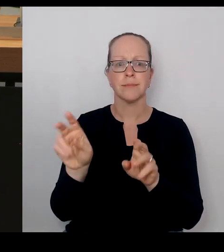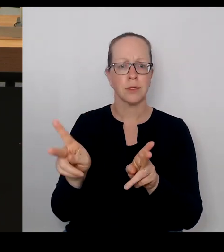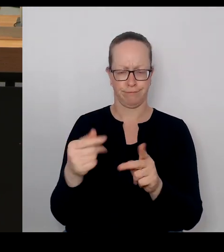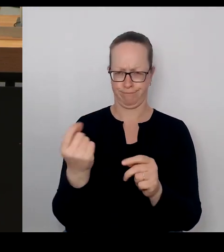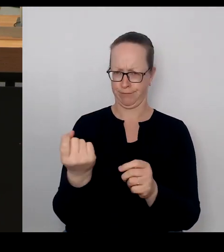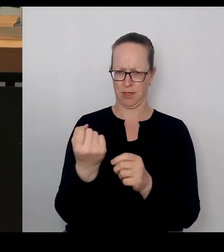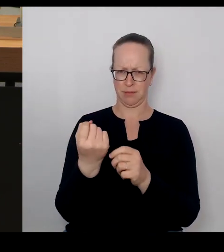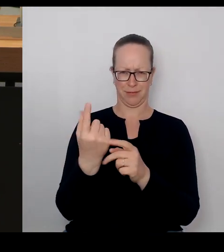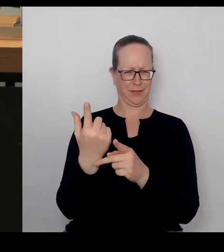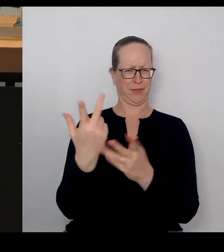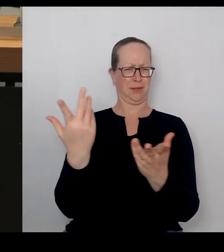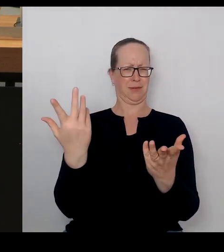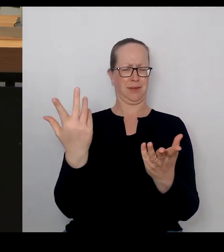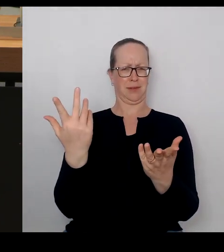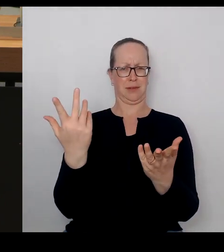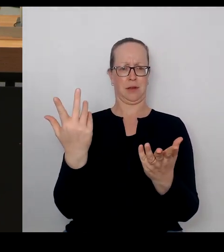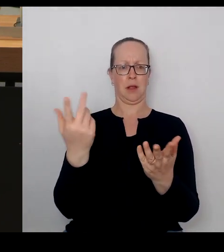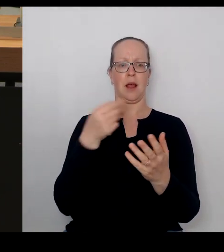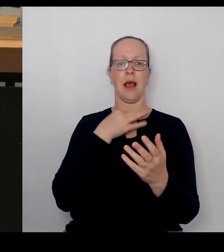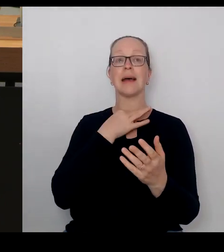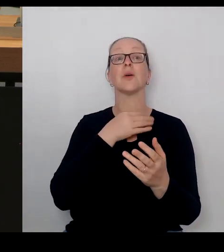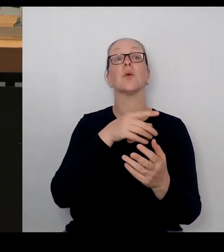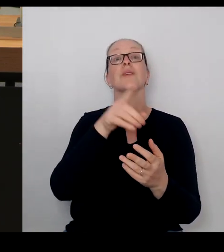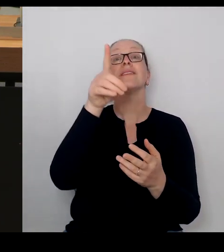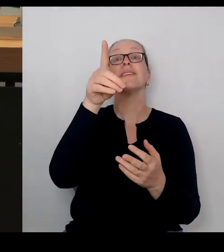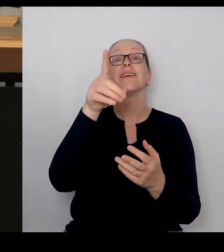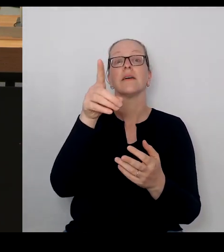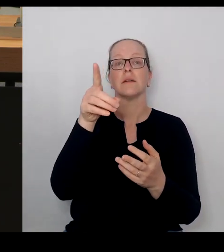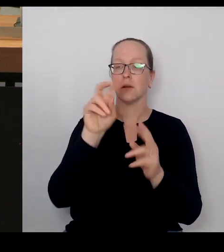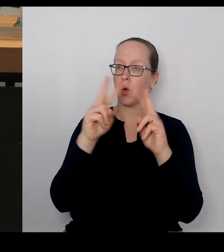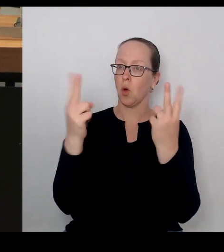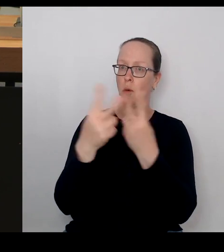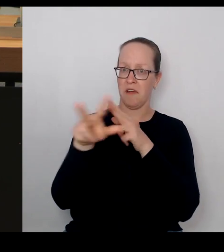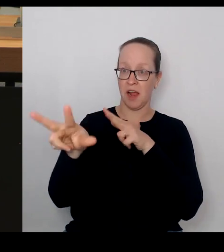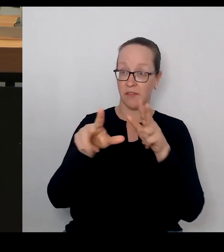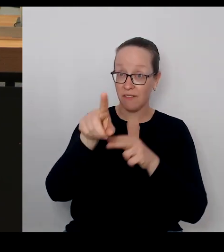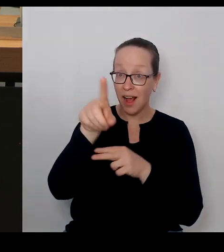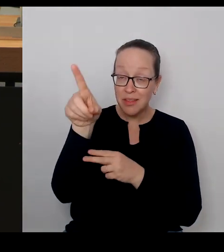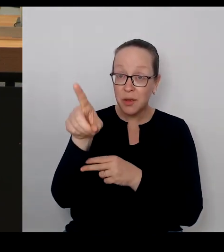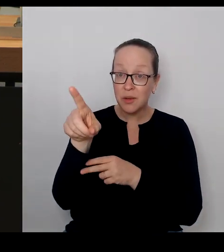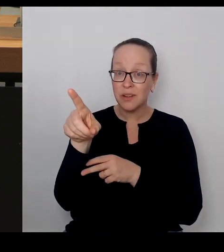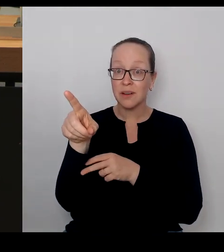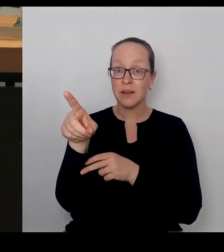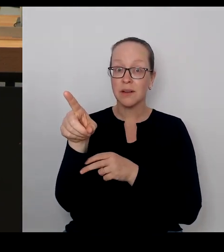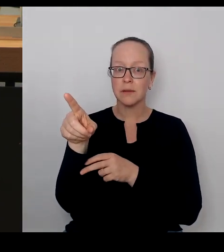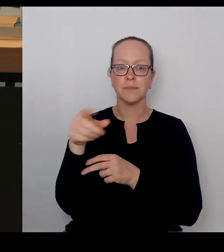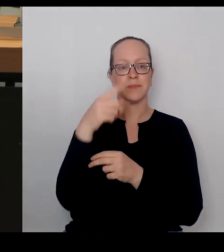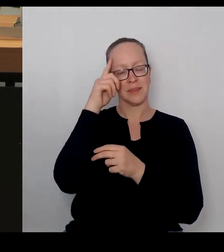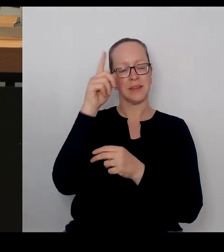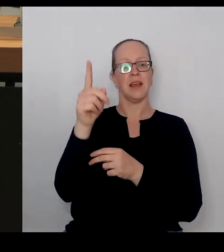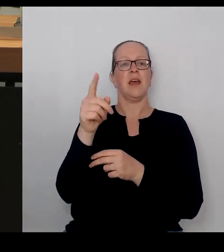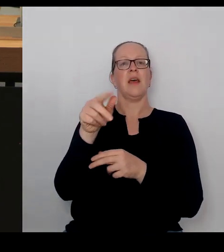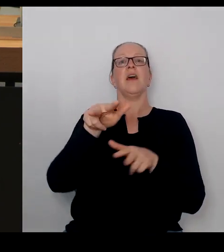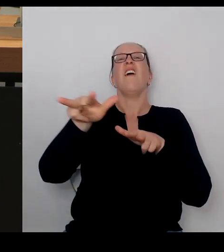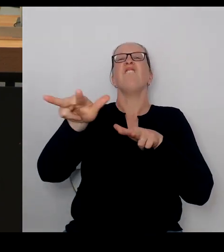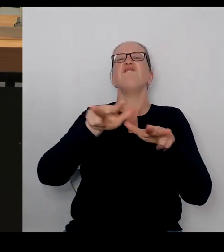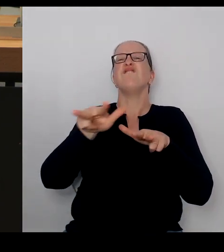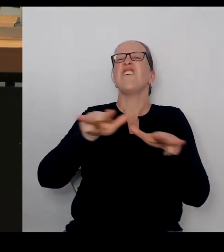ist von der Umweltverwaltung, da ist es schon von der Wirtschaftsverwaltung, also nur einmal fürs Protokoll und für diejenigen, die vielleicht auch per Livestream zuschauen.